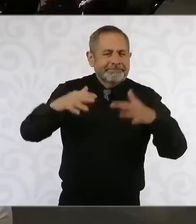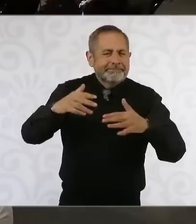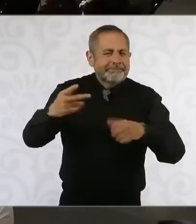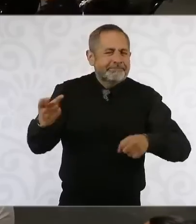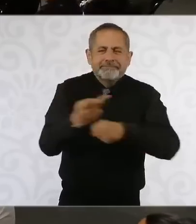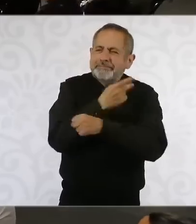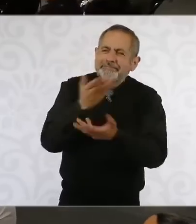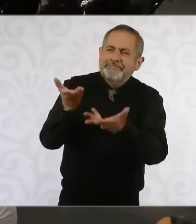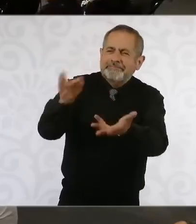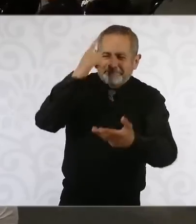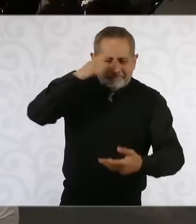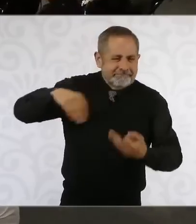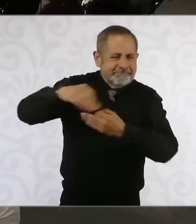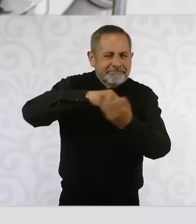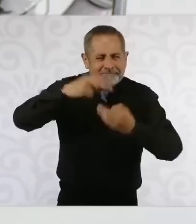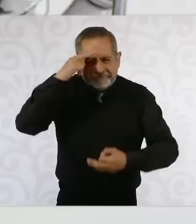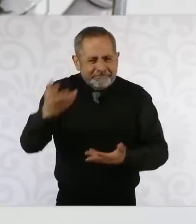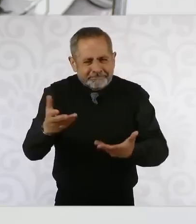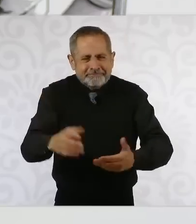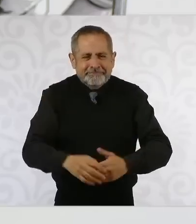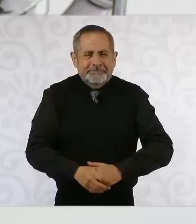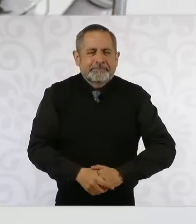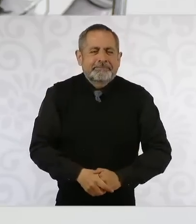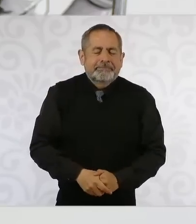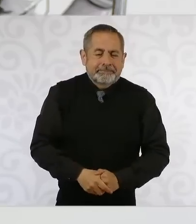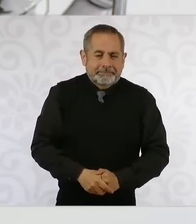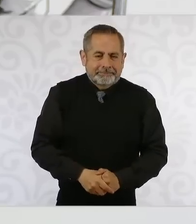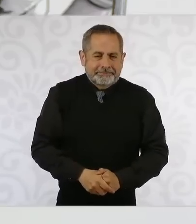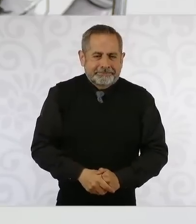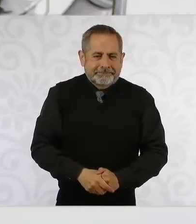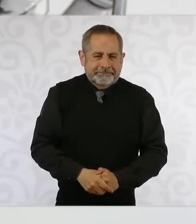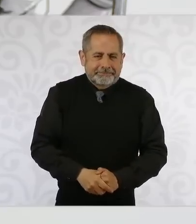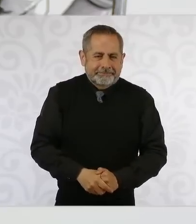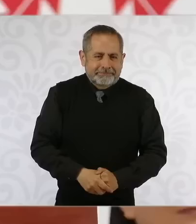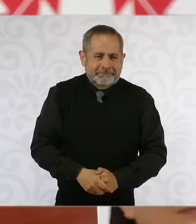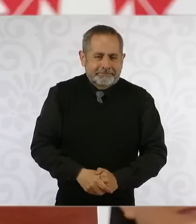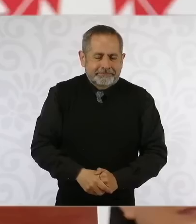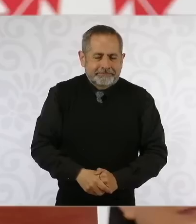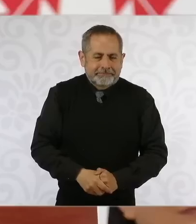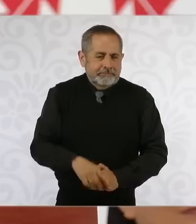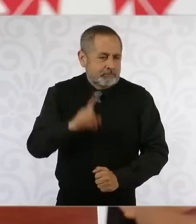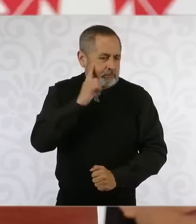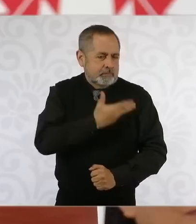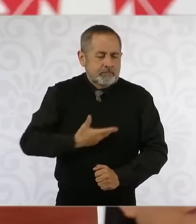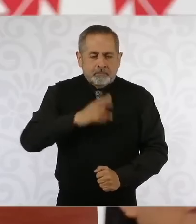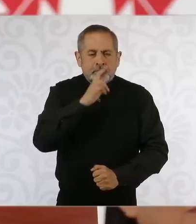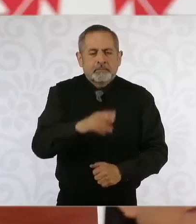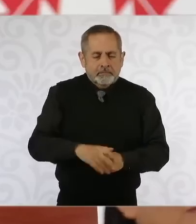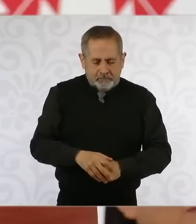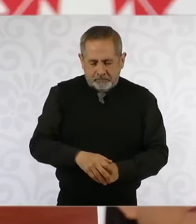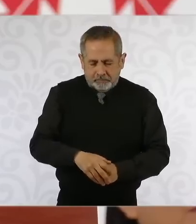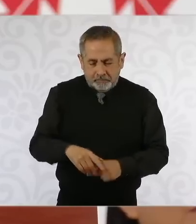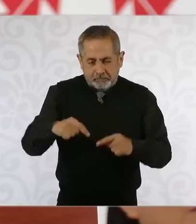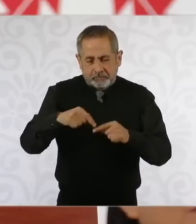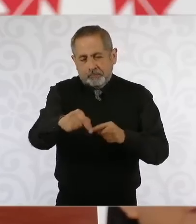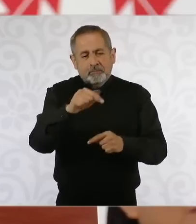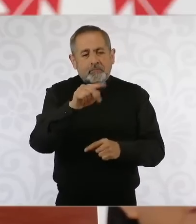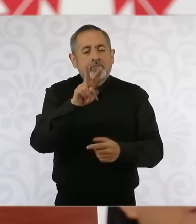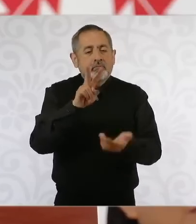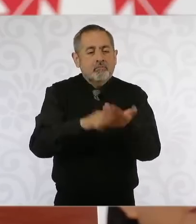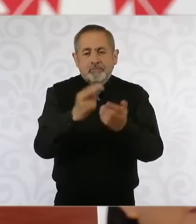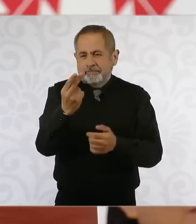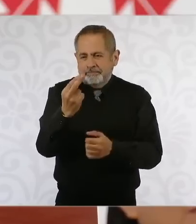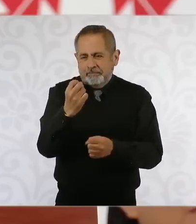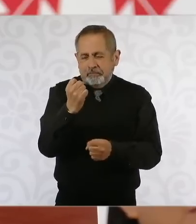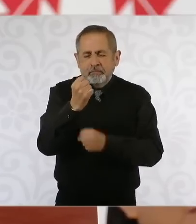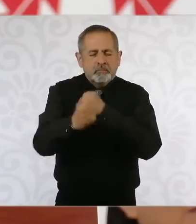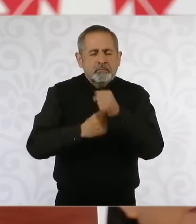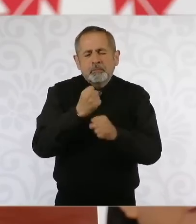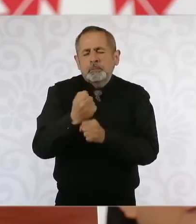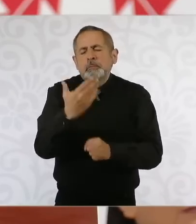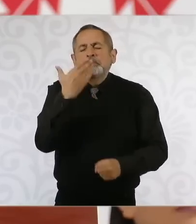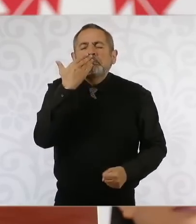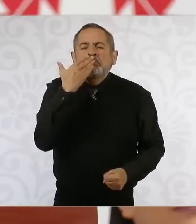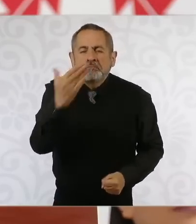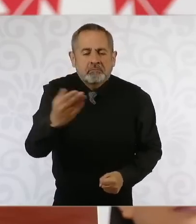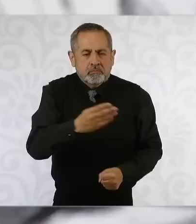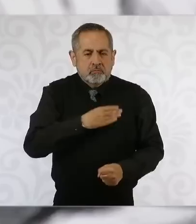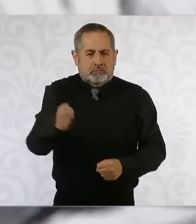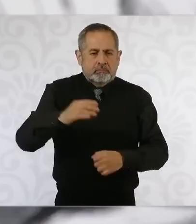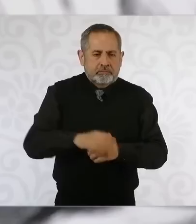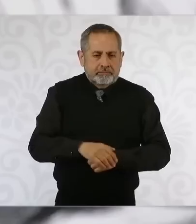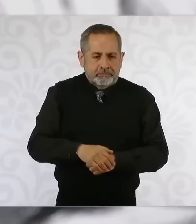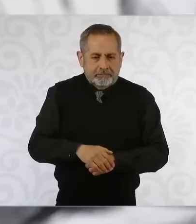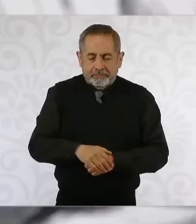Gracias va a ser un buen año sobre todo porque el pueblo Unido jamás será vencido